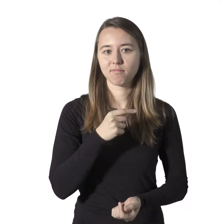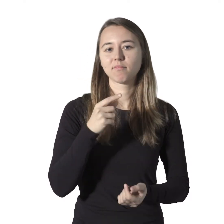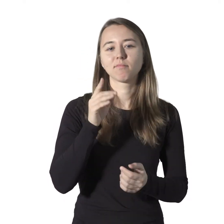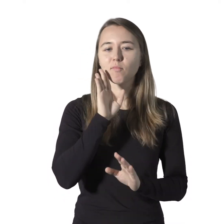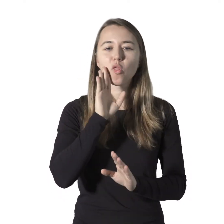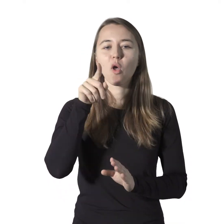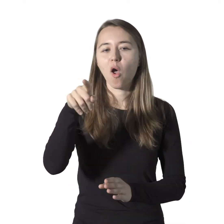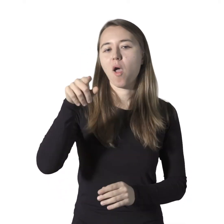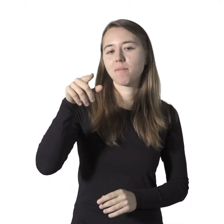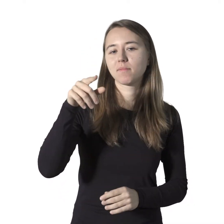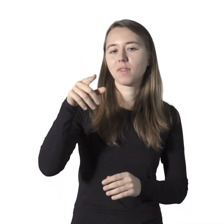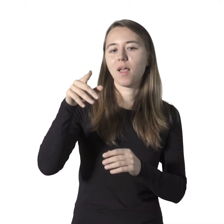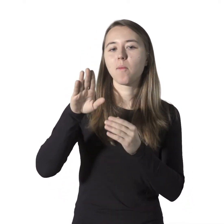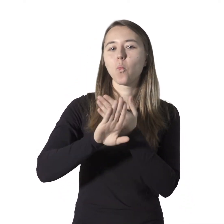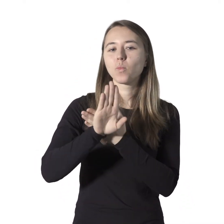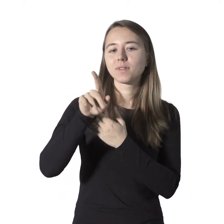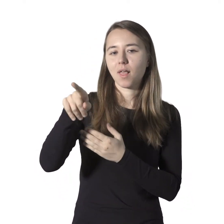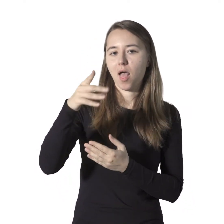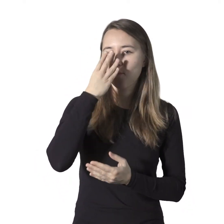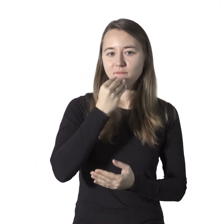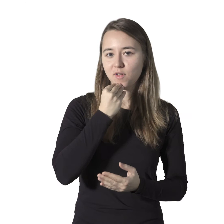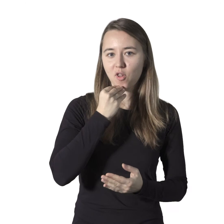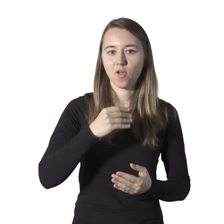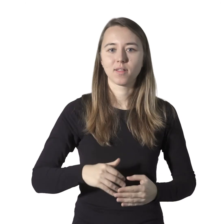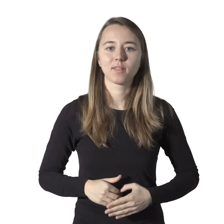takiej jak ta znajdująca się w muzeum.